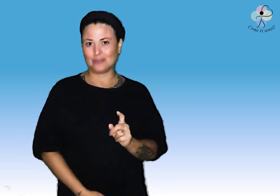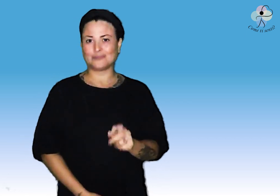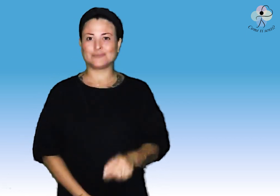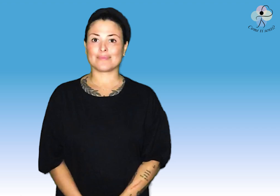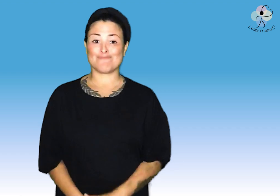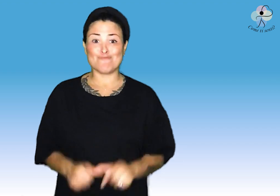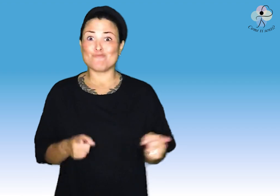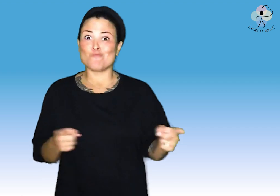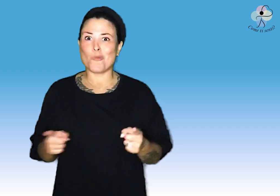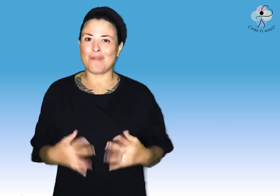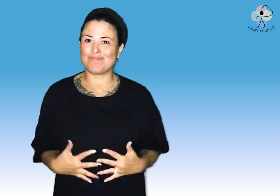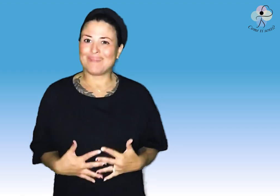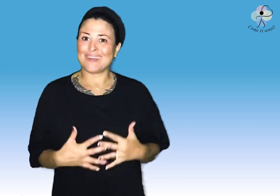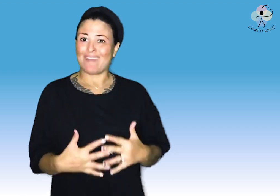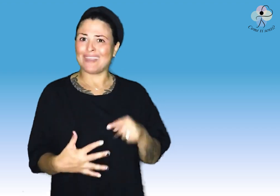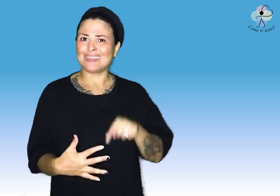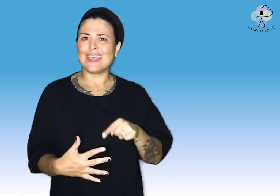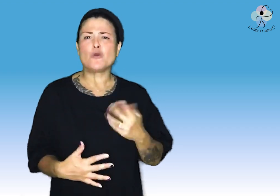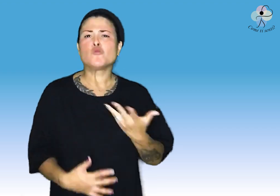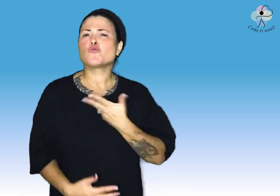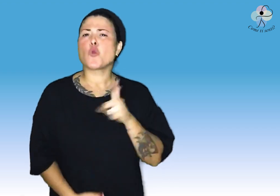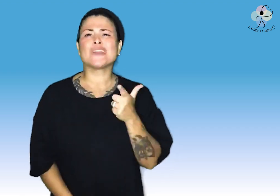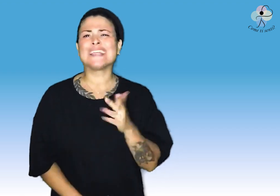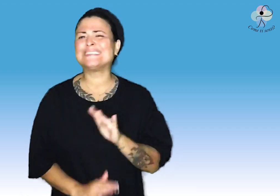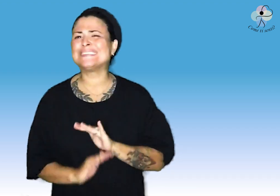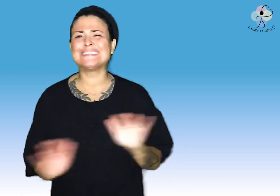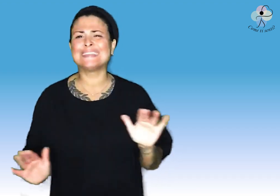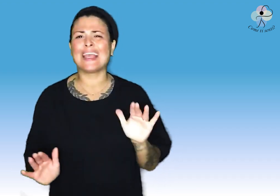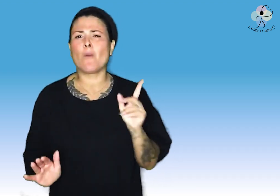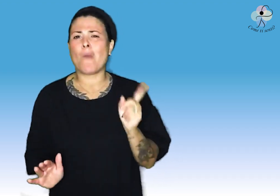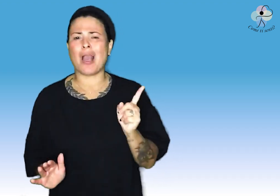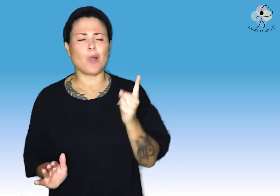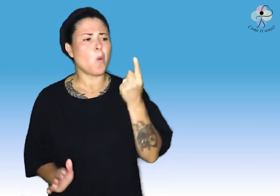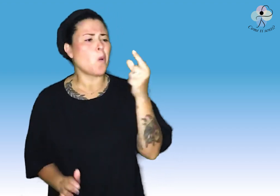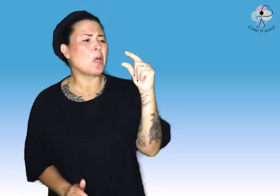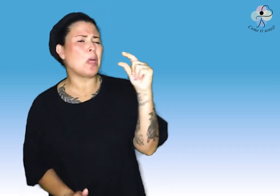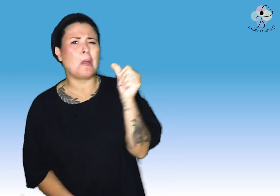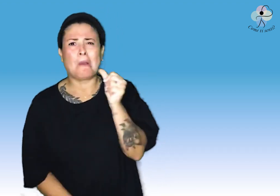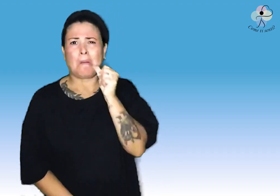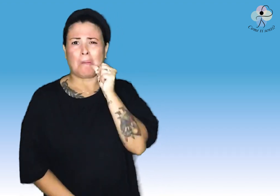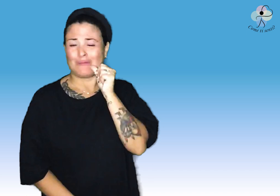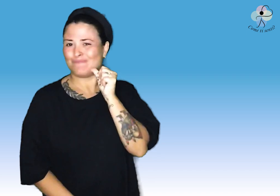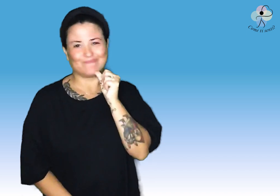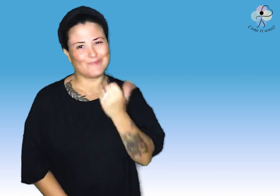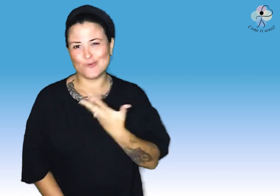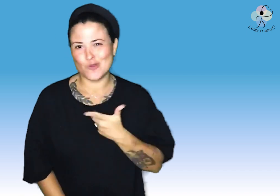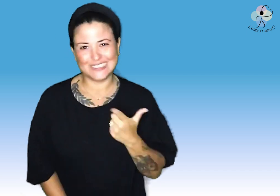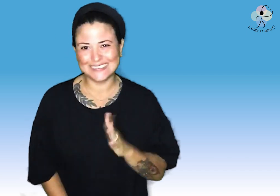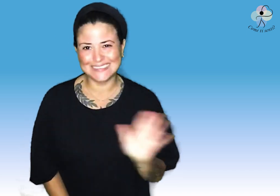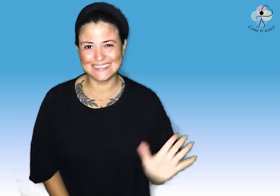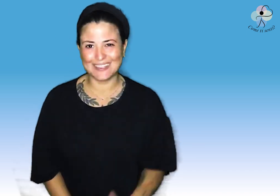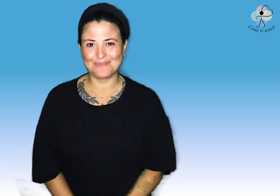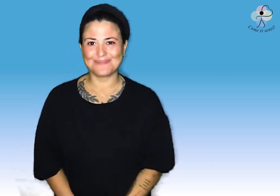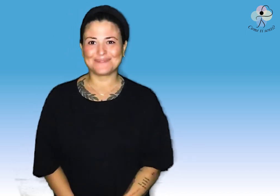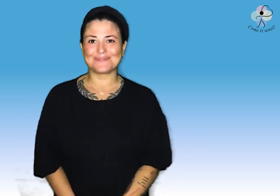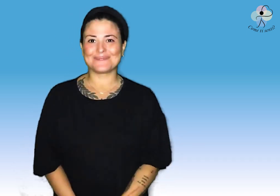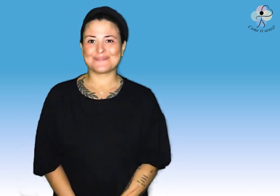Non esiste una dose sicura da assumere durante la gravidanza